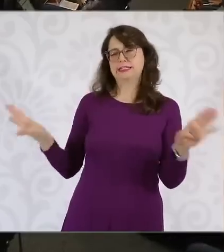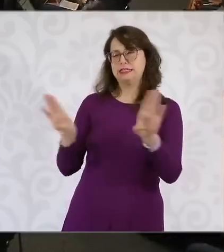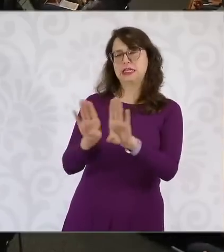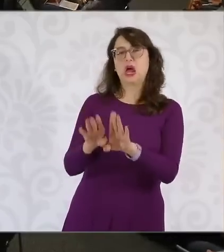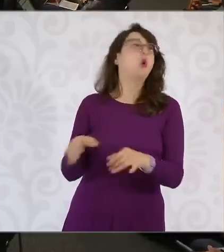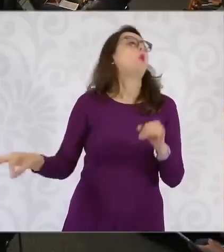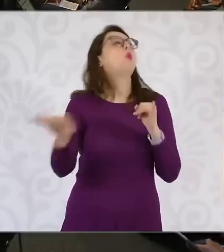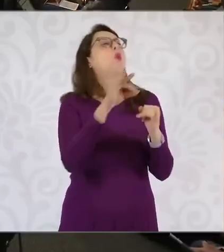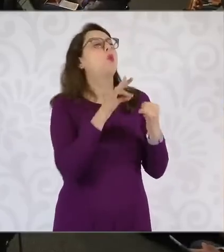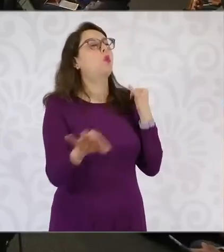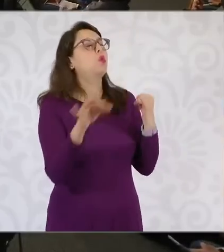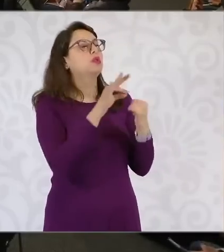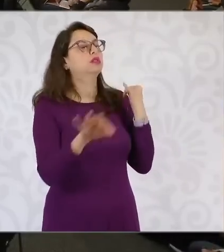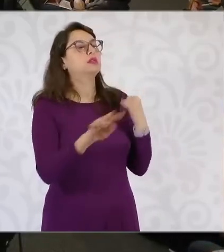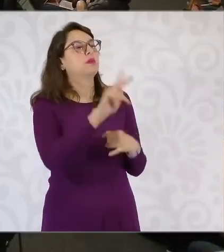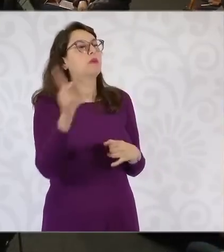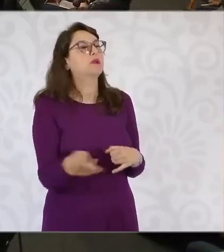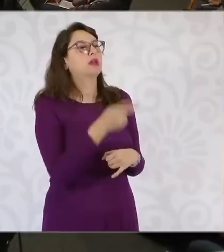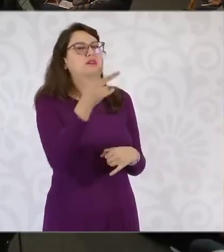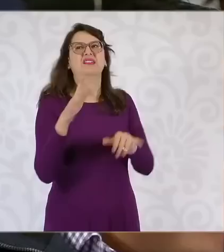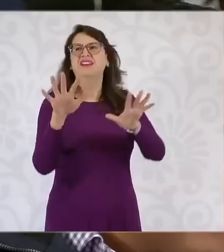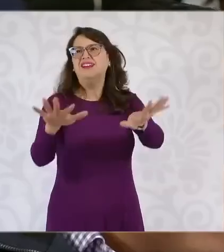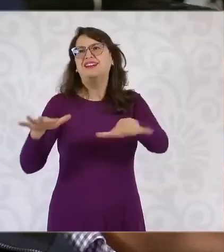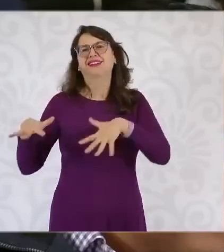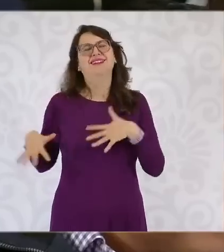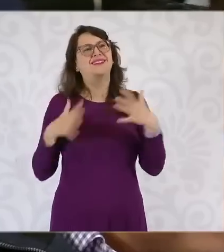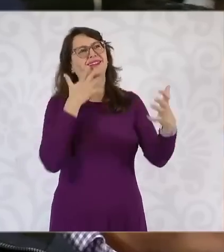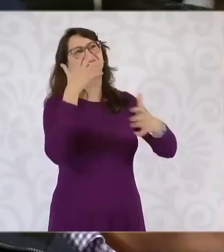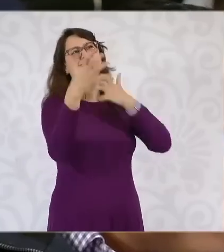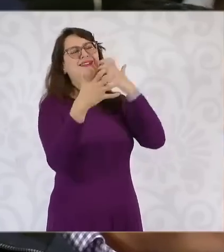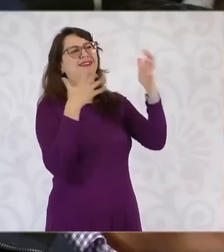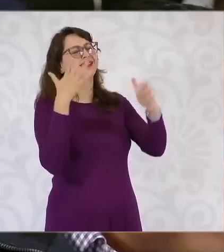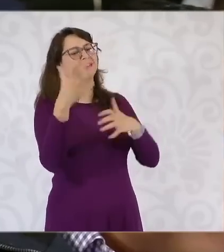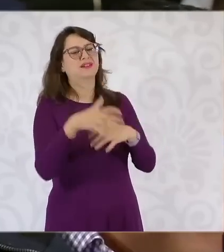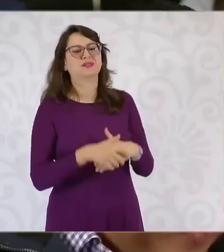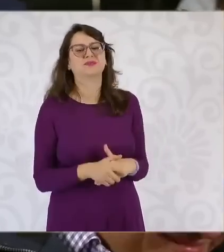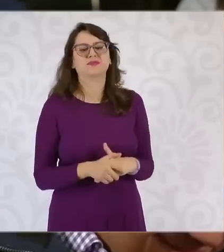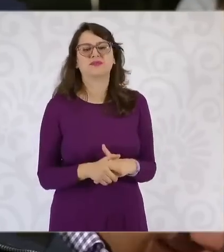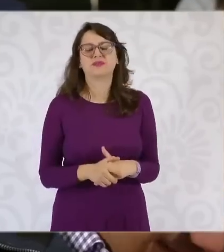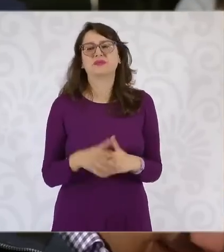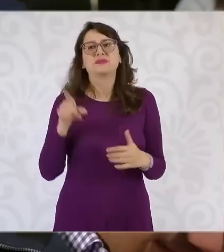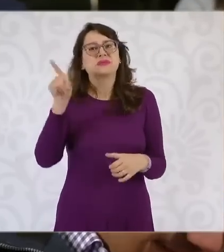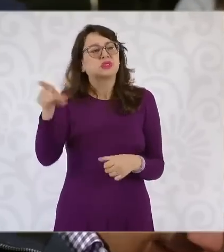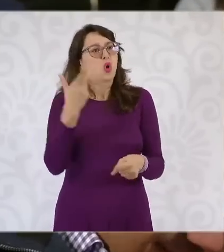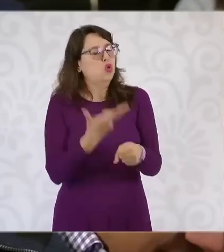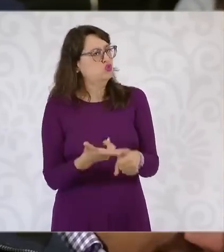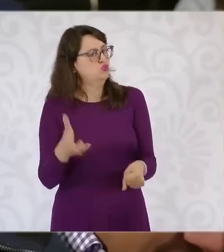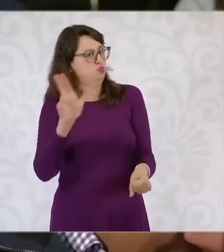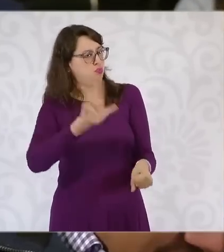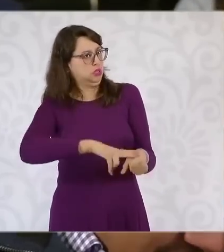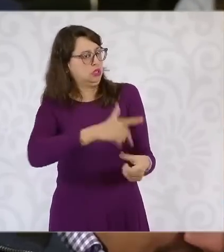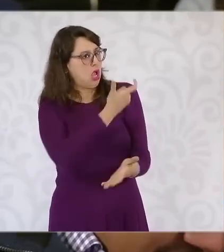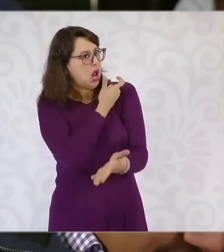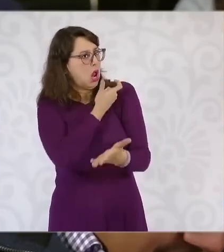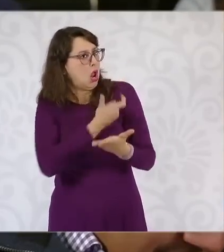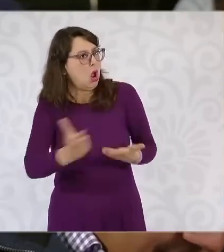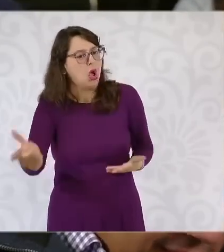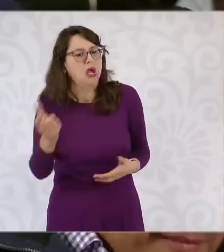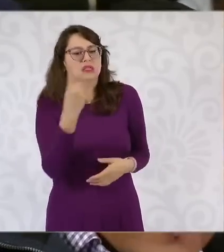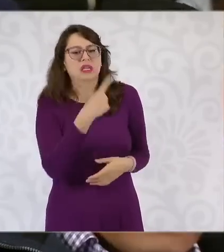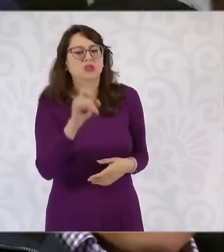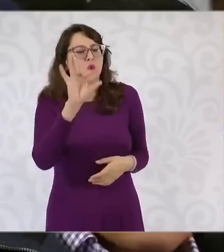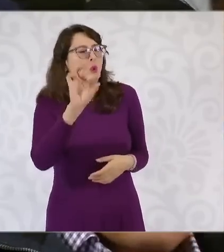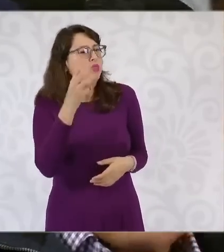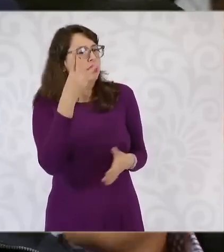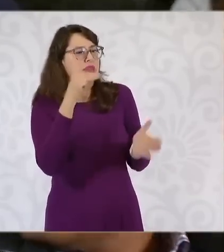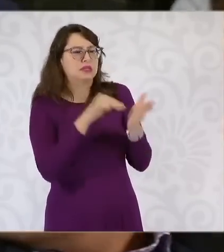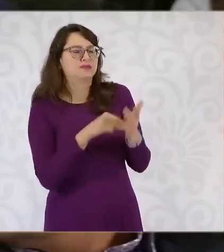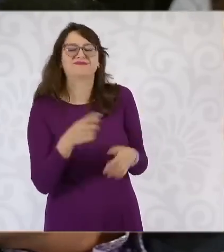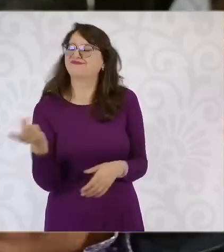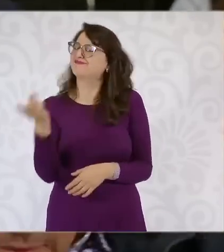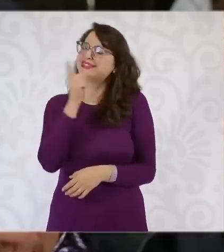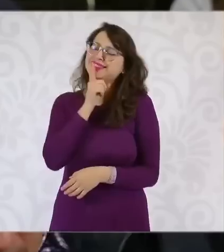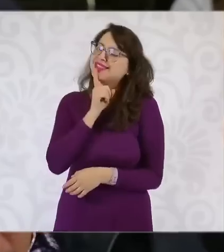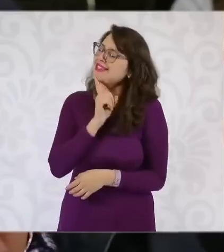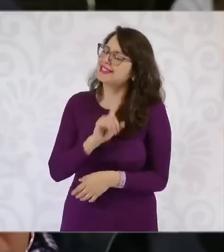el son la administradora del hospital gana 143000 pesos Ah no es cierto y es bueno hay una hoja en